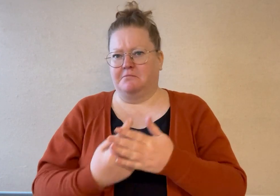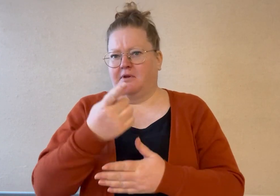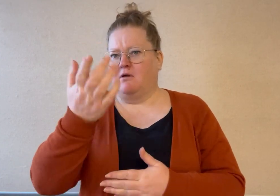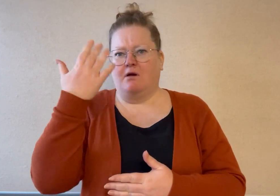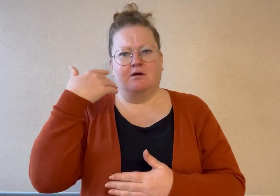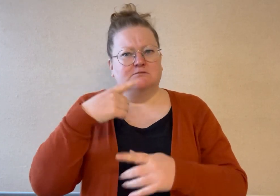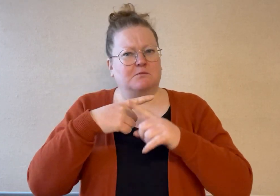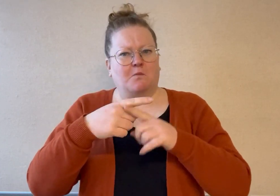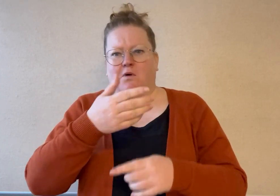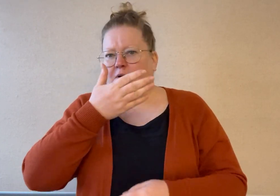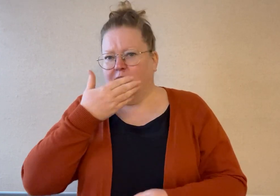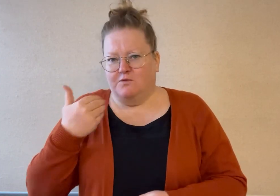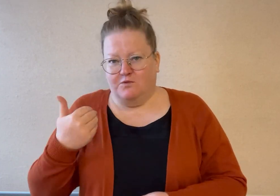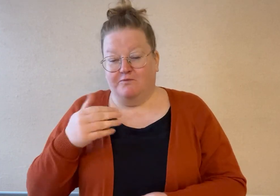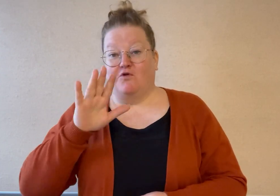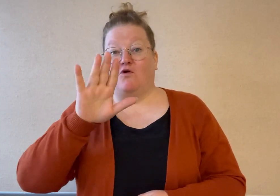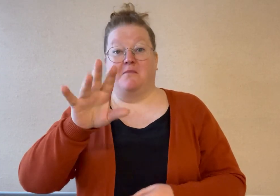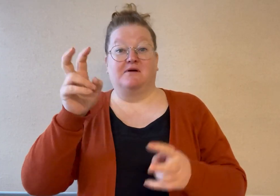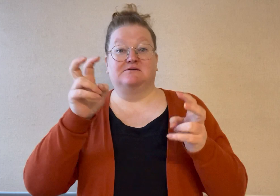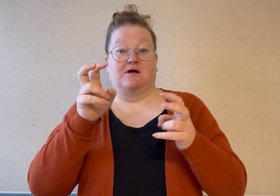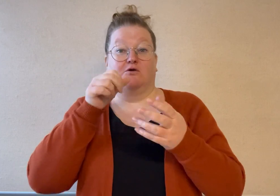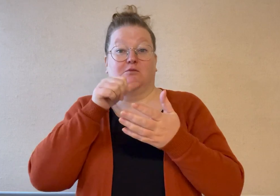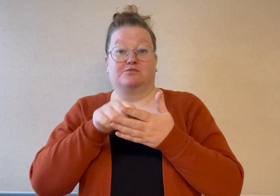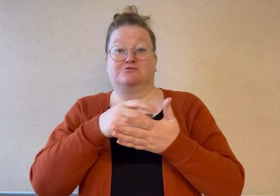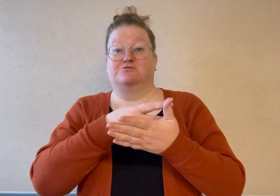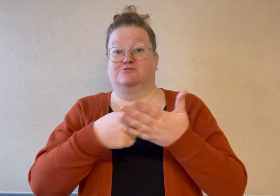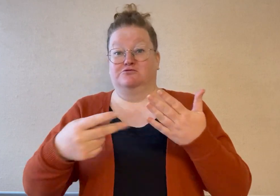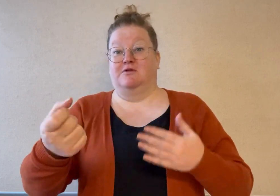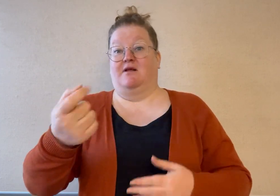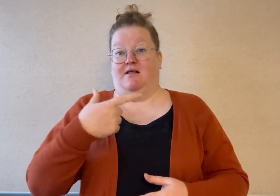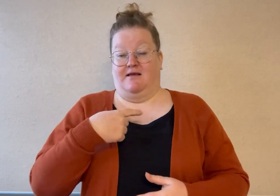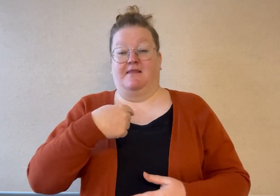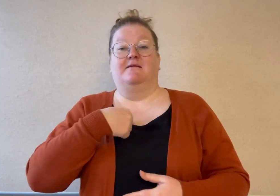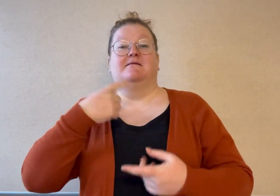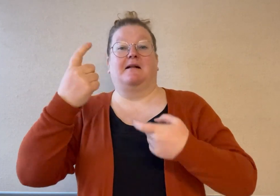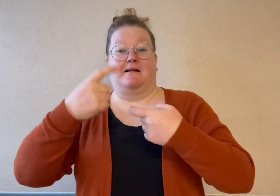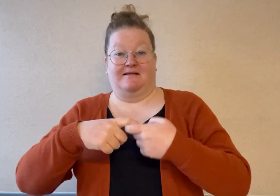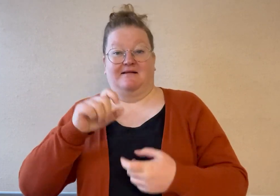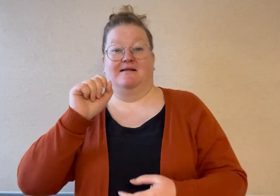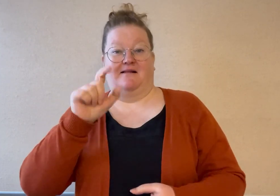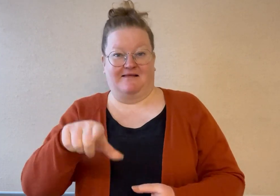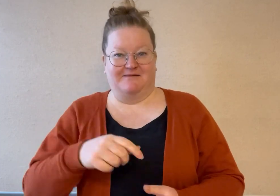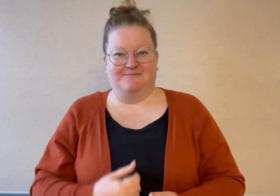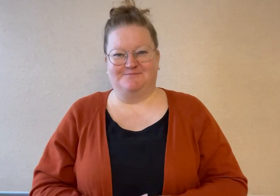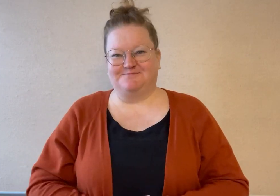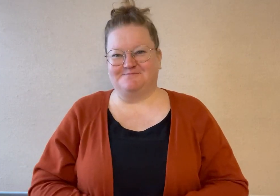Jos et ennen ole ollut mukana, lähetä minulle s-postiosoitteesi, niin saat linkin.